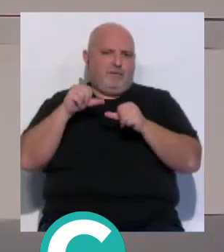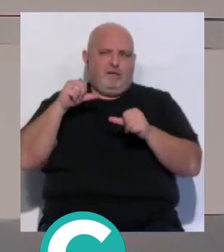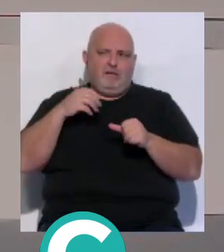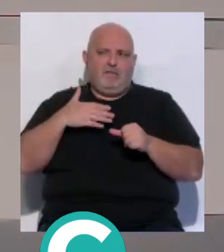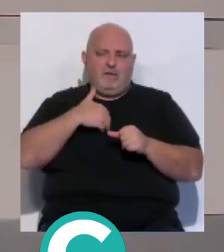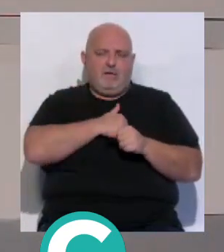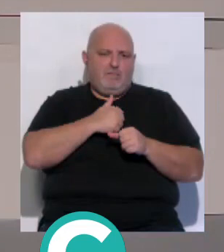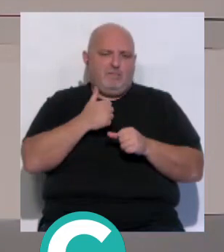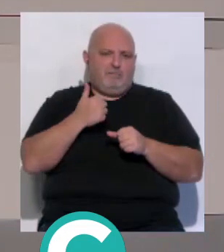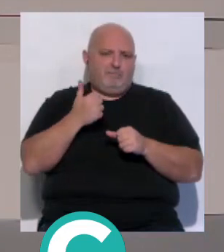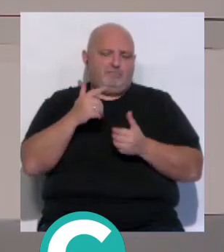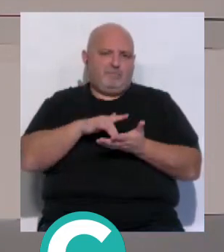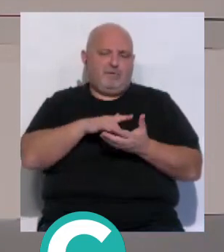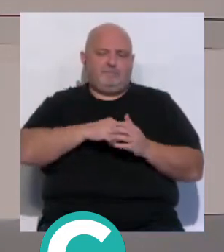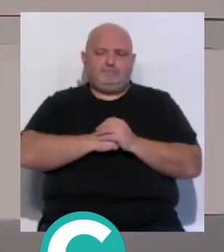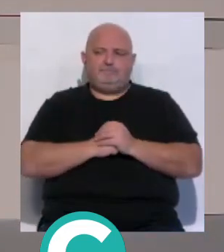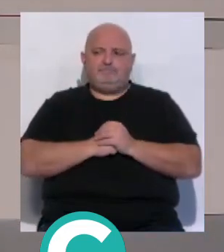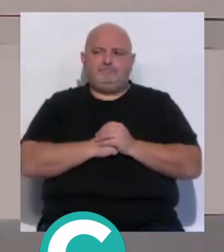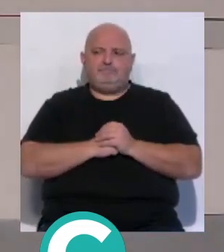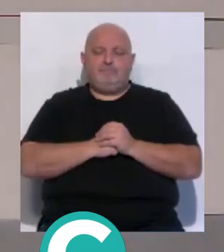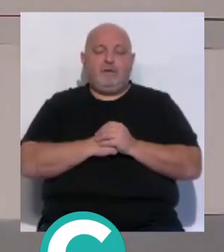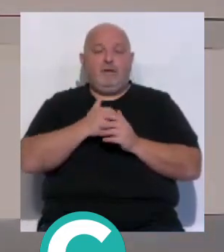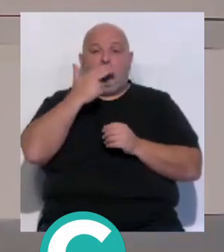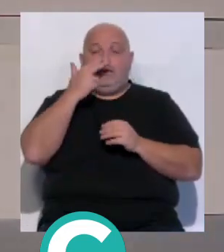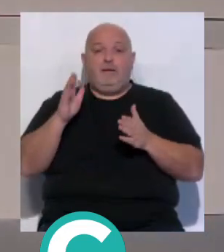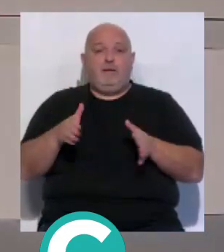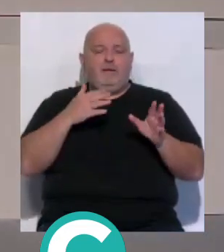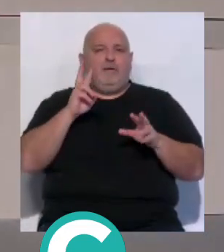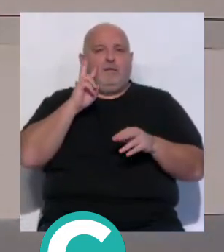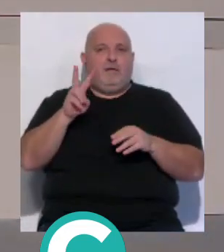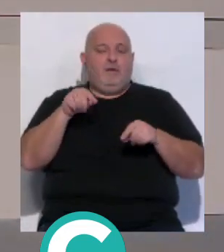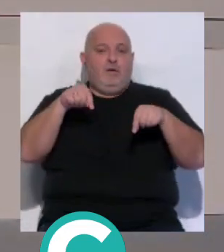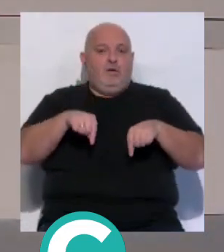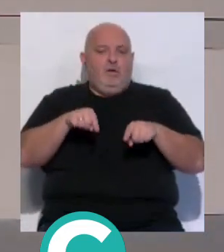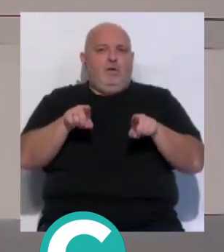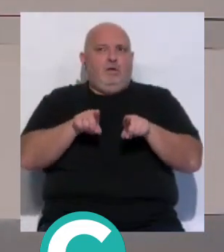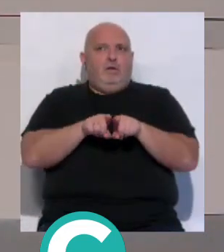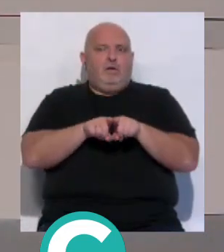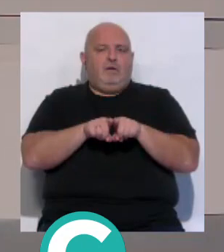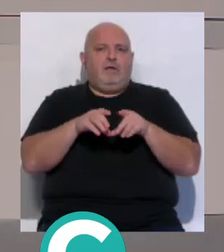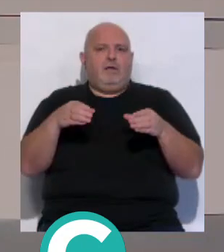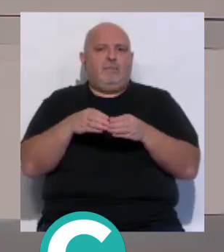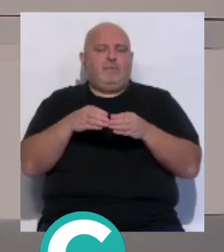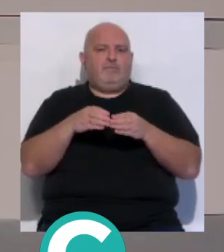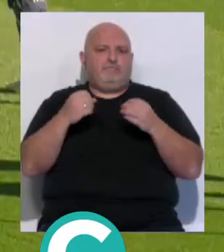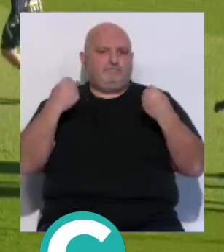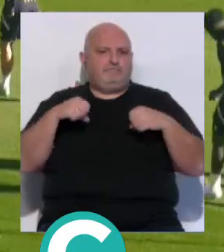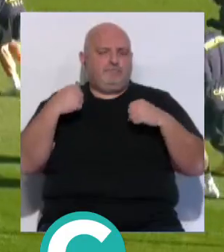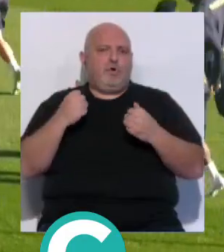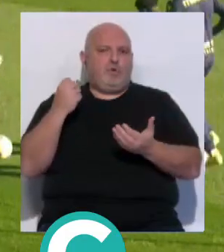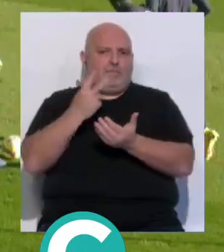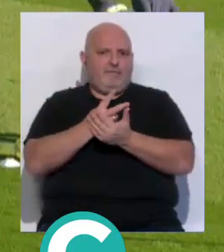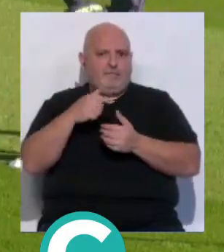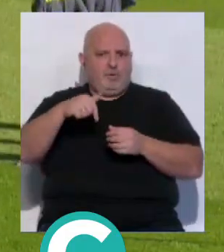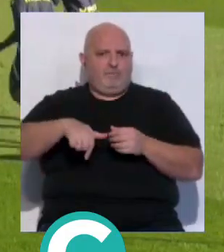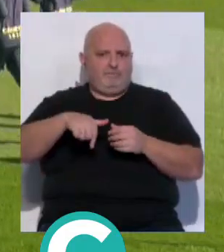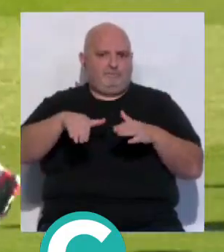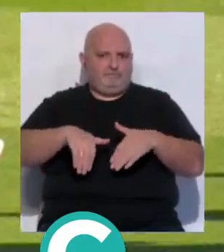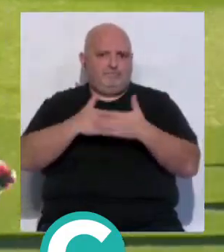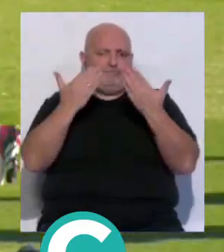muy muy interesante interesante también era ver hoy al equipo entrenar nuevamente en el estadio